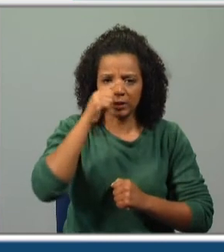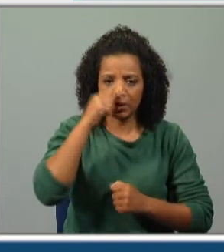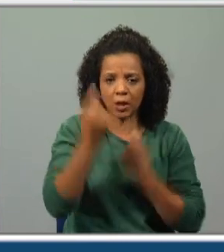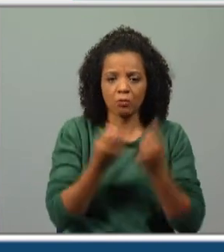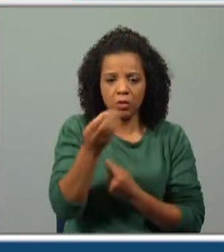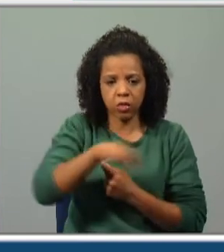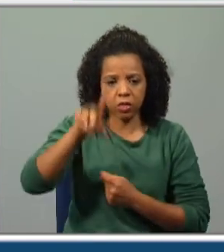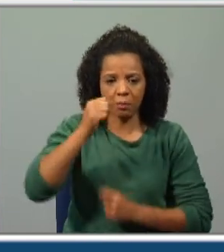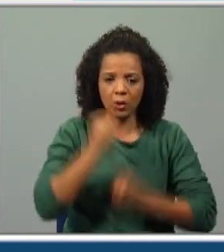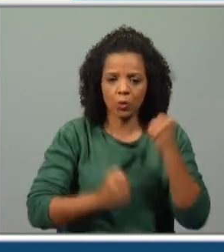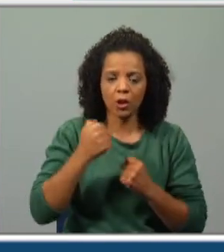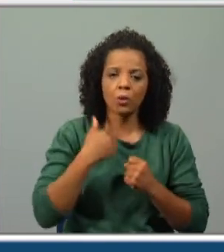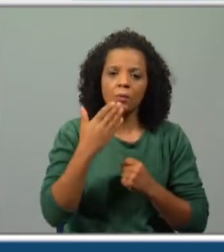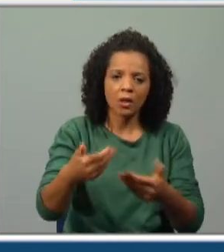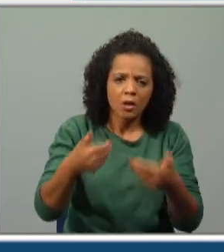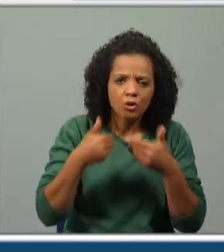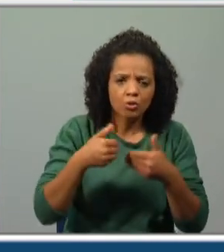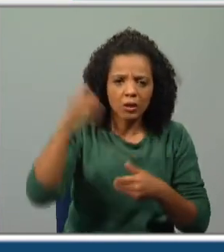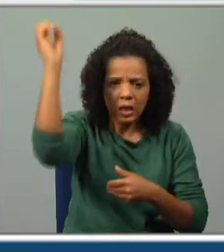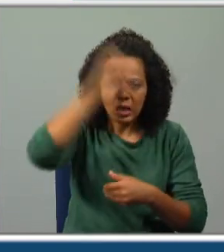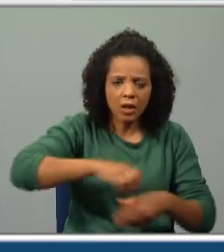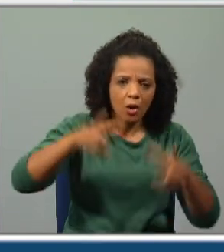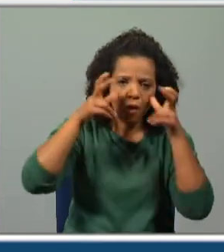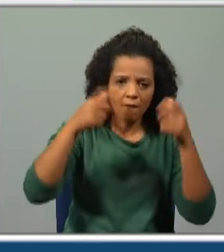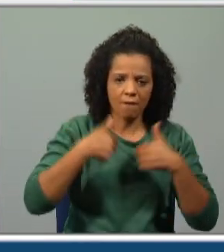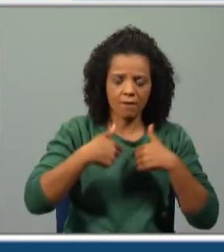correr e eu pedia socorro e ninguém me ouvia 跑，我尋求幫助，沒有人聽過